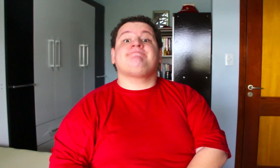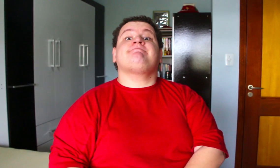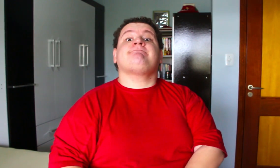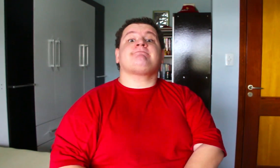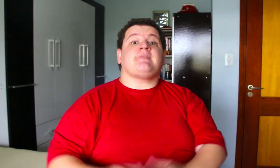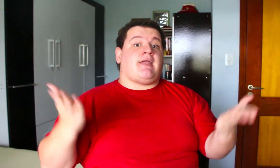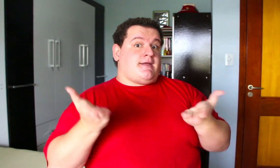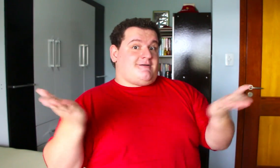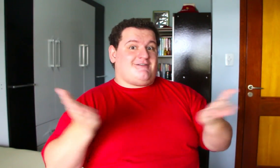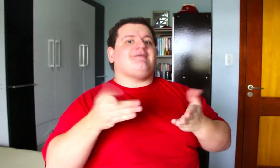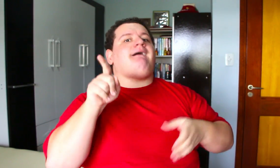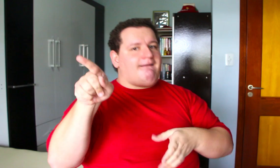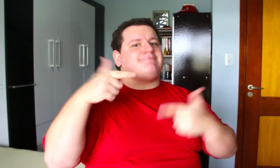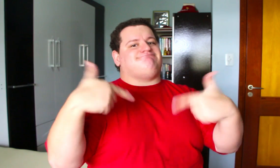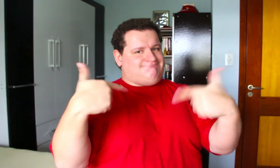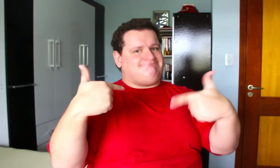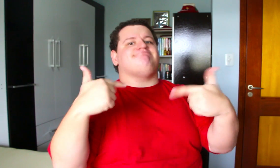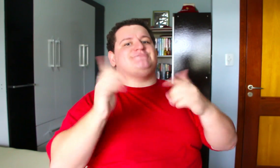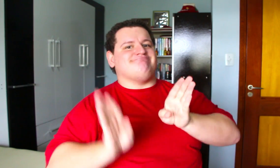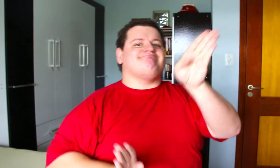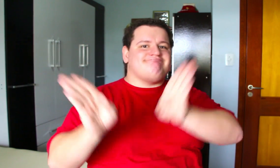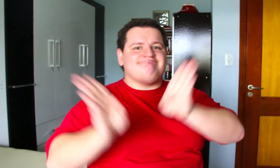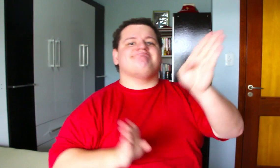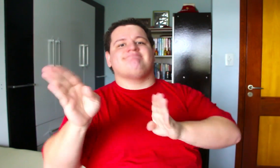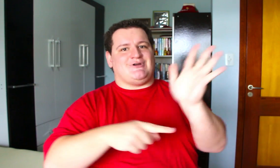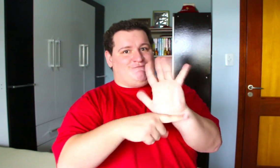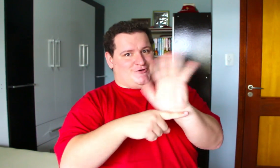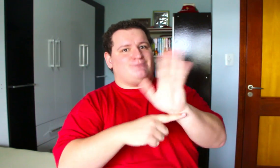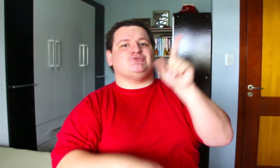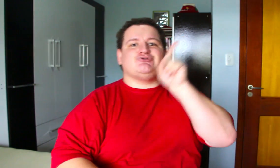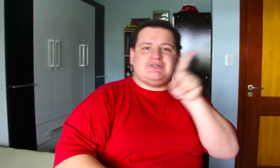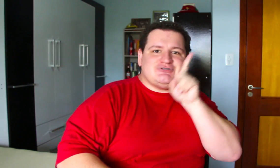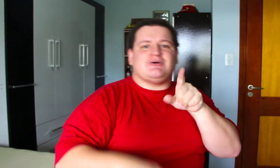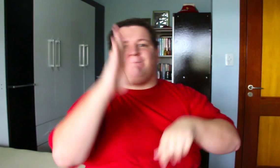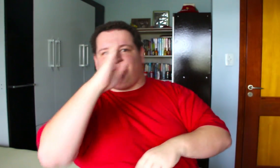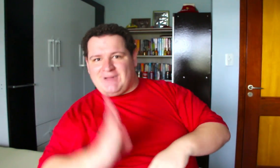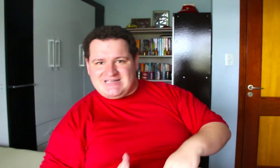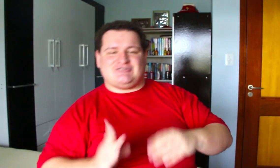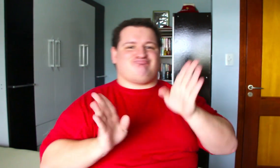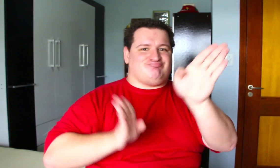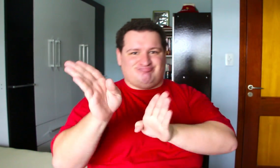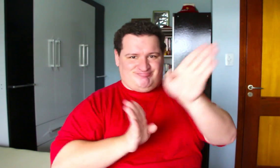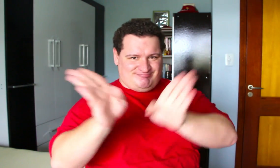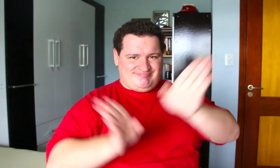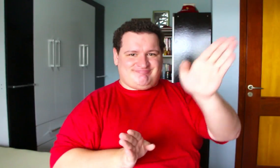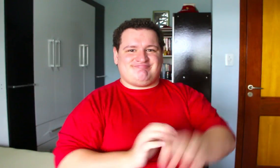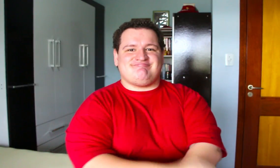Atualmente trabalha em filmes nos EUA e Brasil.